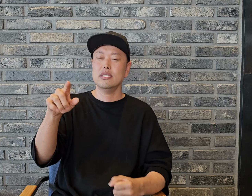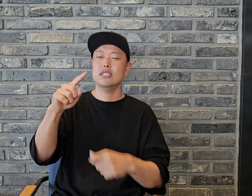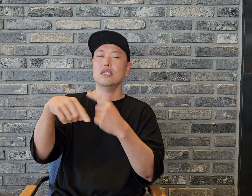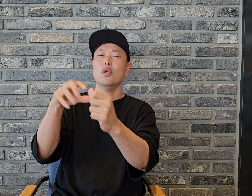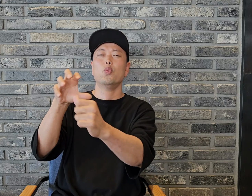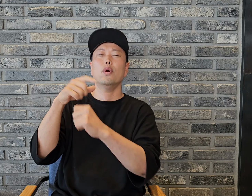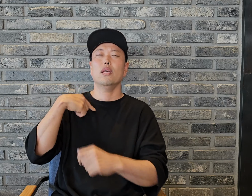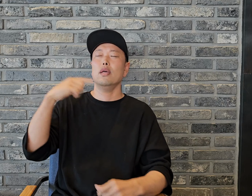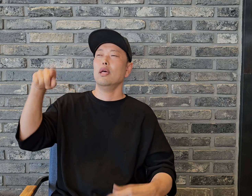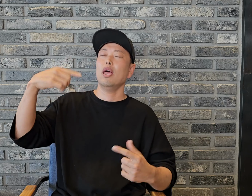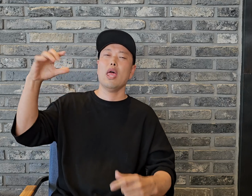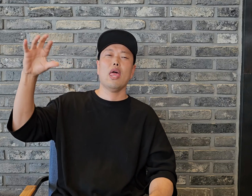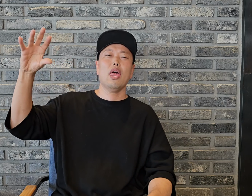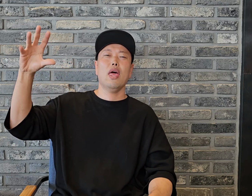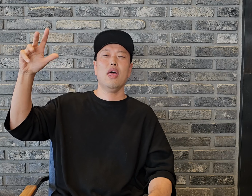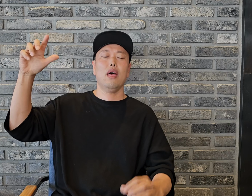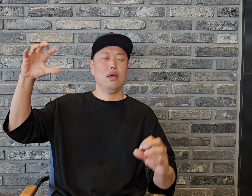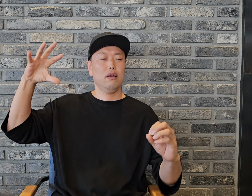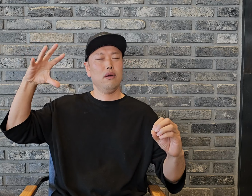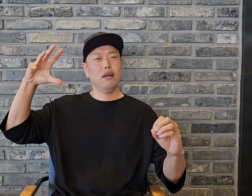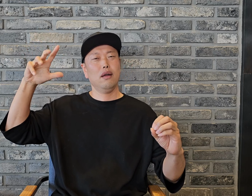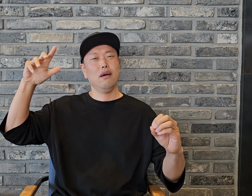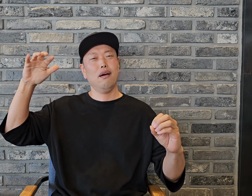(사전상)‘해’를 수어로 저렇게 표현한 것은